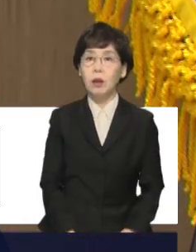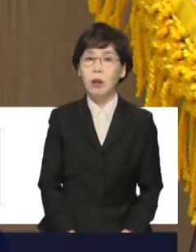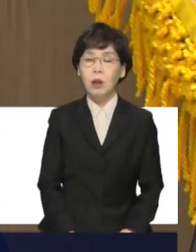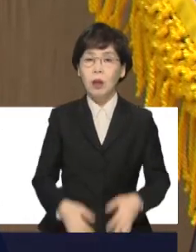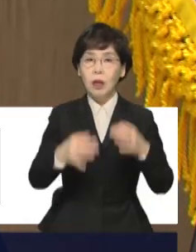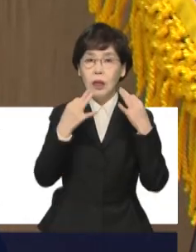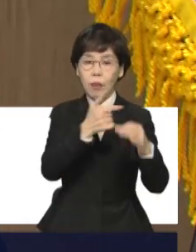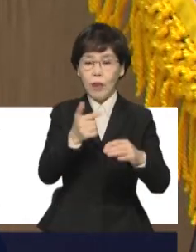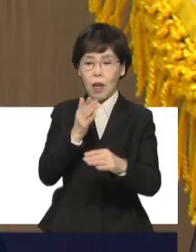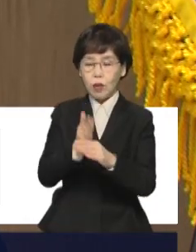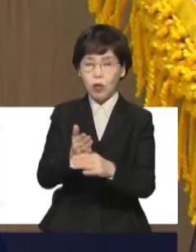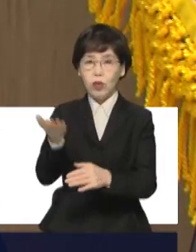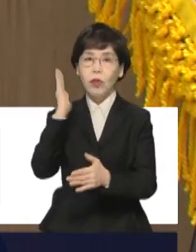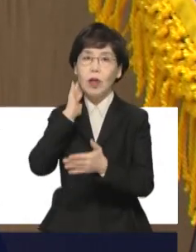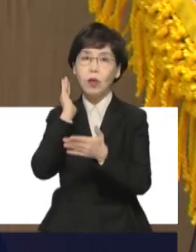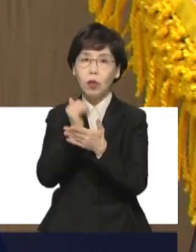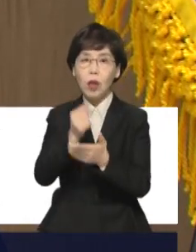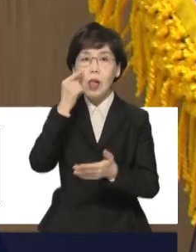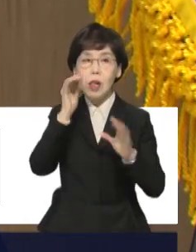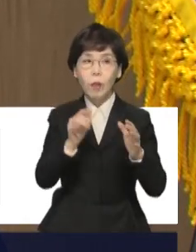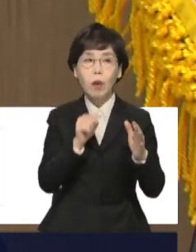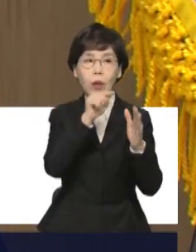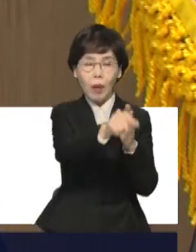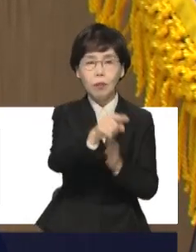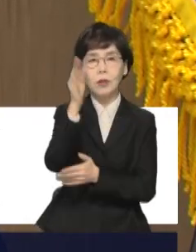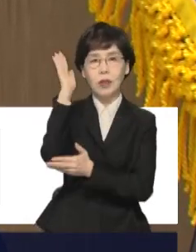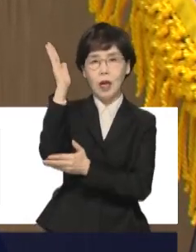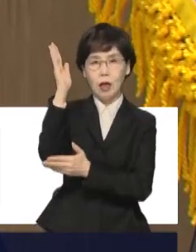김대중 대통령은 일본 방문 연설에서